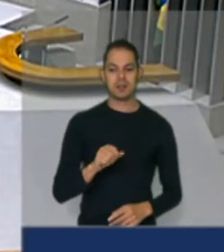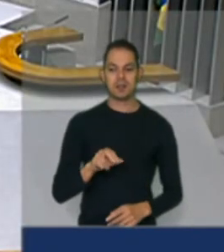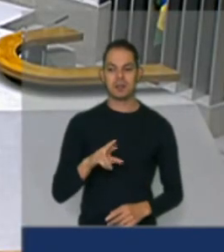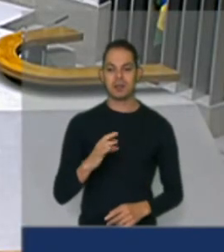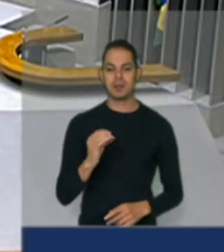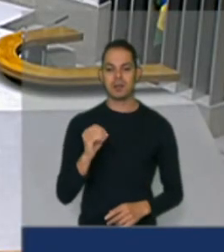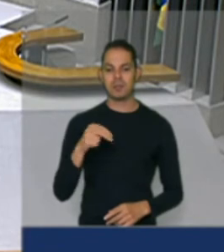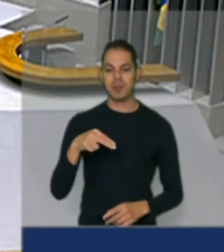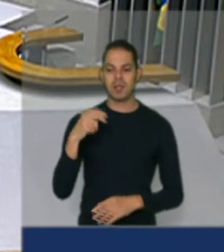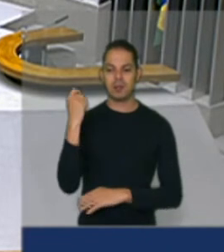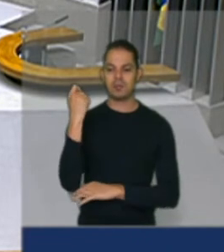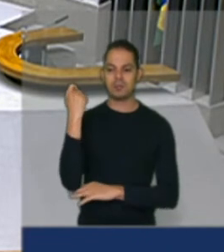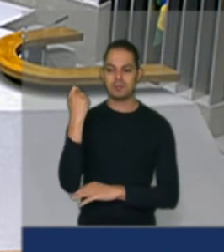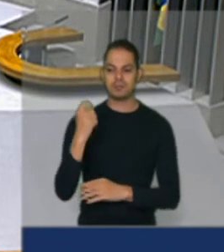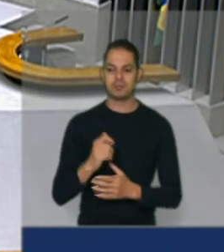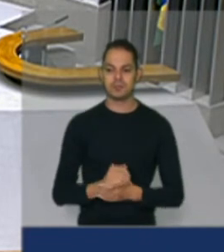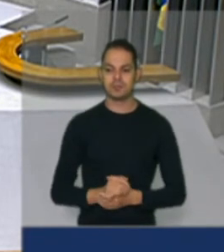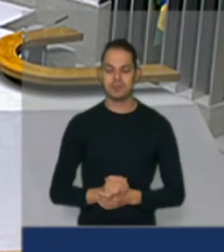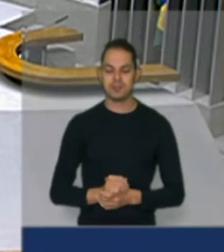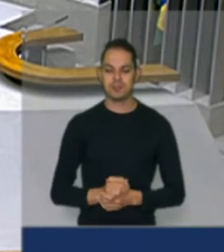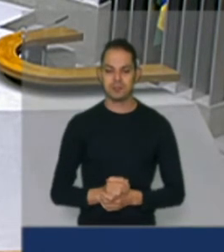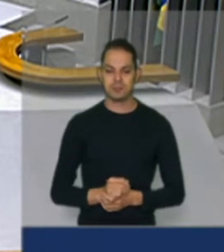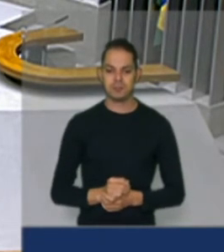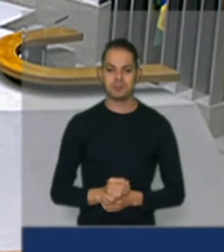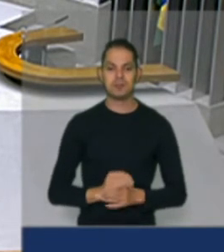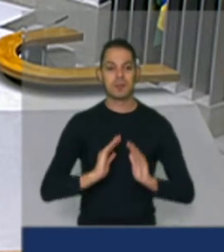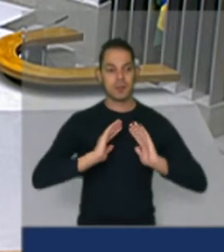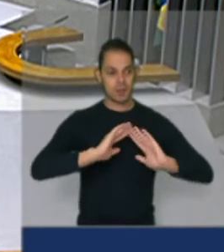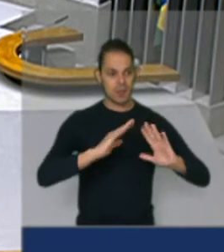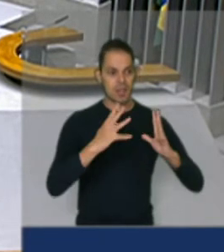PEDIDO DE VOSSA EXCELÊNCIA, SERÁ PUBLICADO EM TODOS OS ÓRGÃOS DE COMUNICAÇÃO DESSA CASA. E AGORA NÓS VAMOS